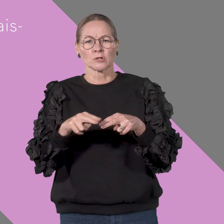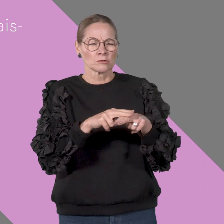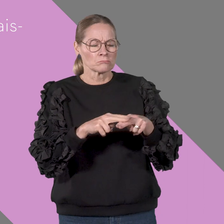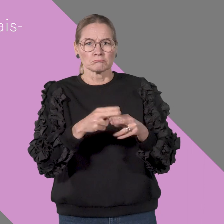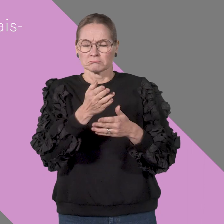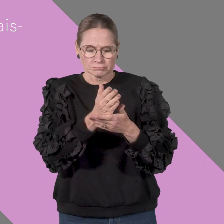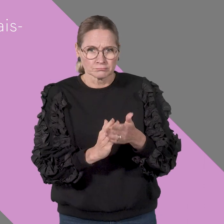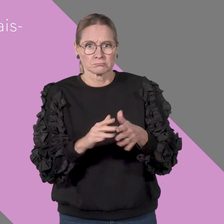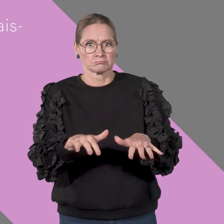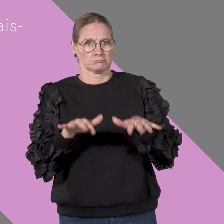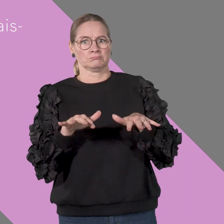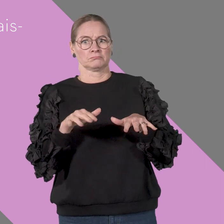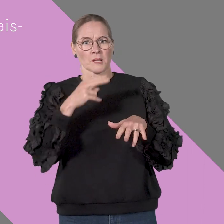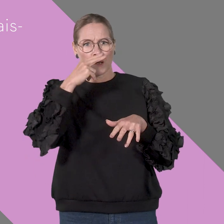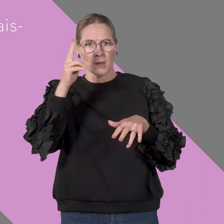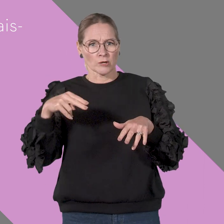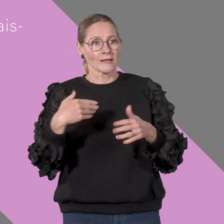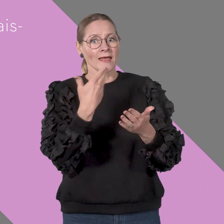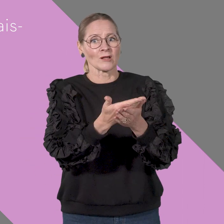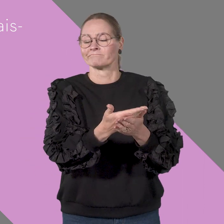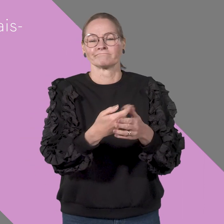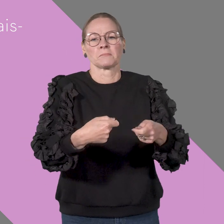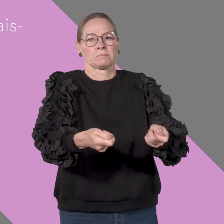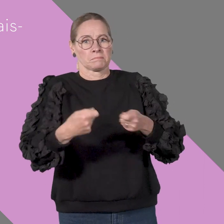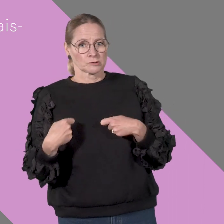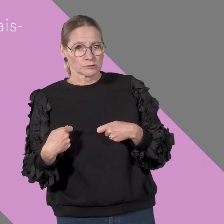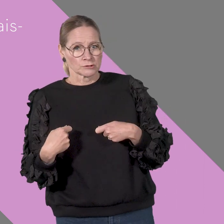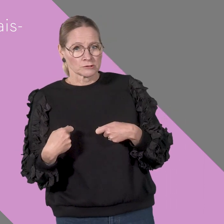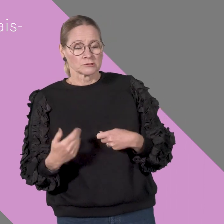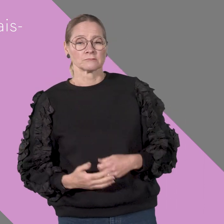joka kuitenkin yllätti vetämällä ehdokkuutensa pois kesken kokouksen.